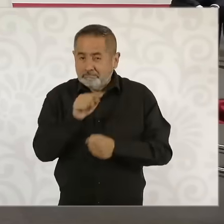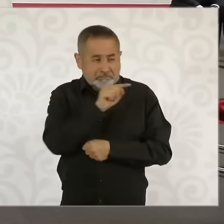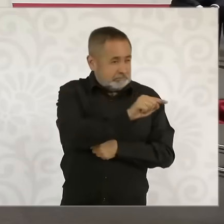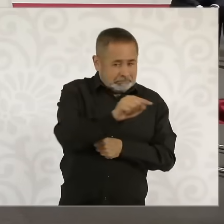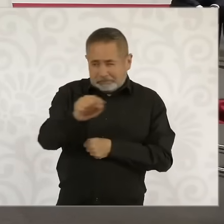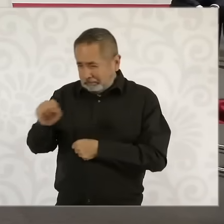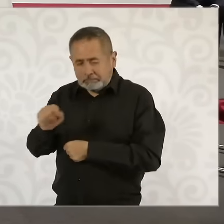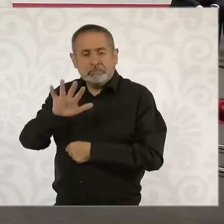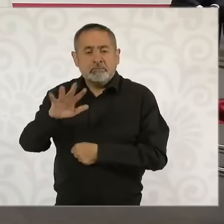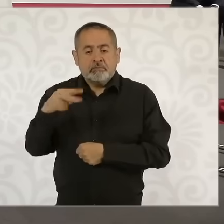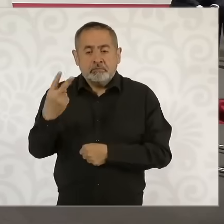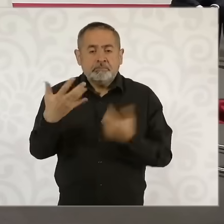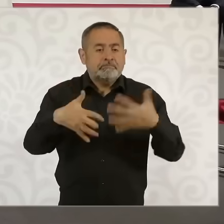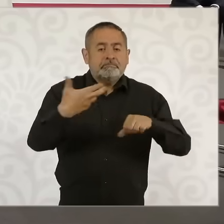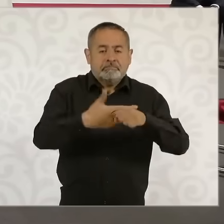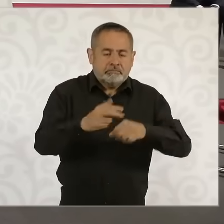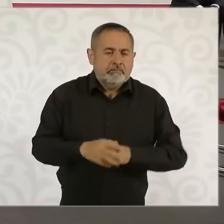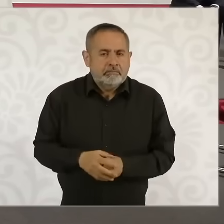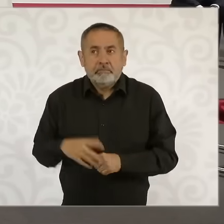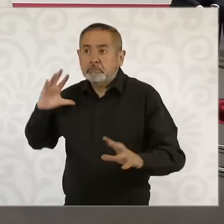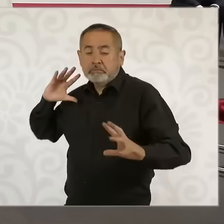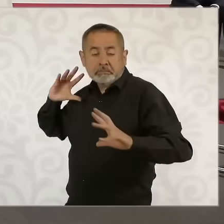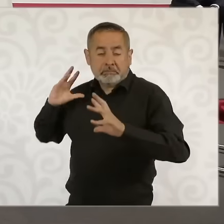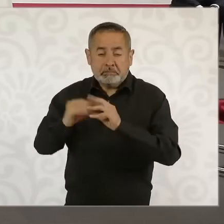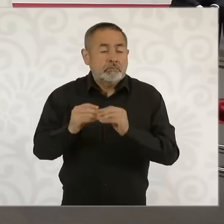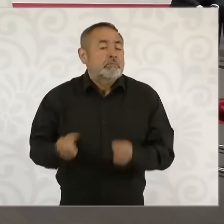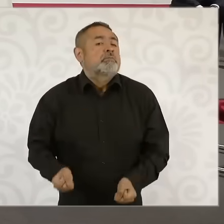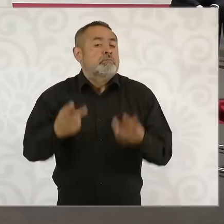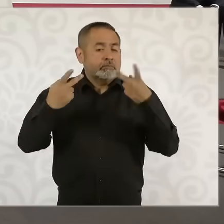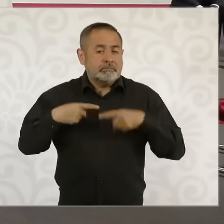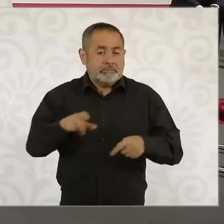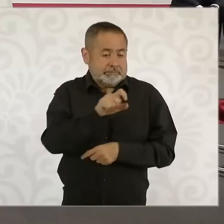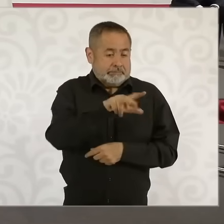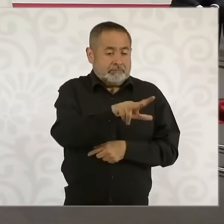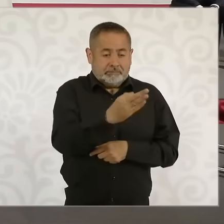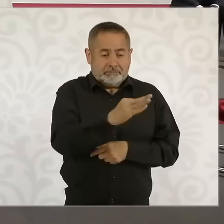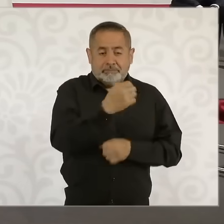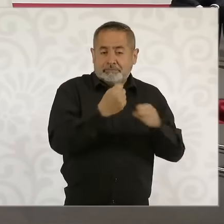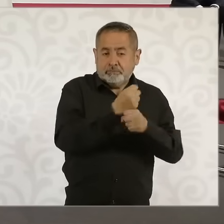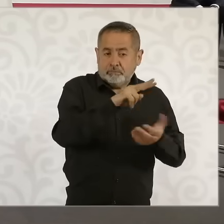Hasta la fecha hemos transportado por este aeropuerto a partir del 28 de febrero 2023 más